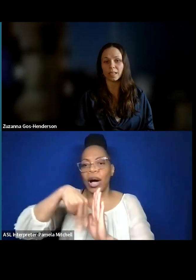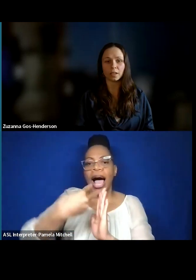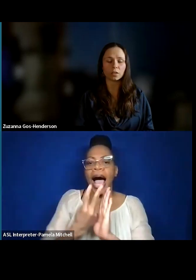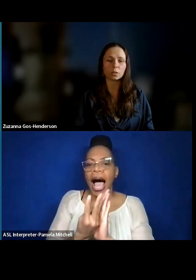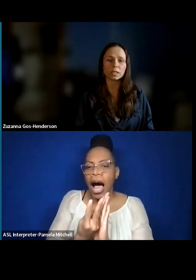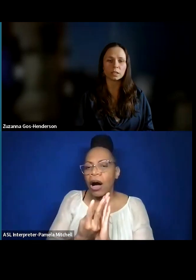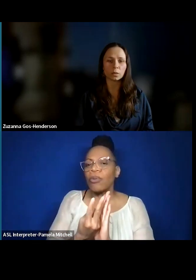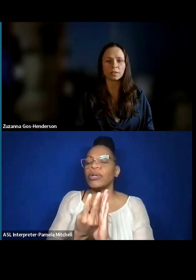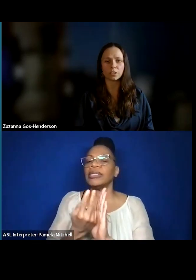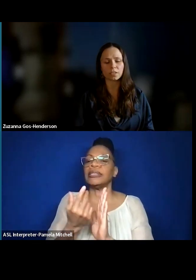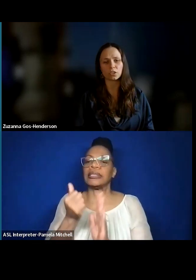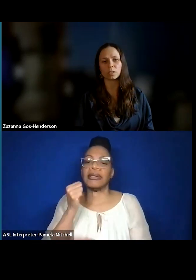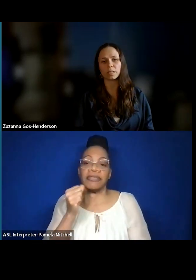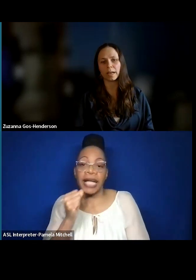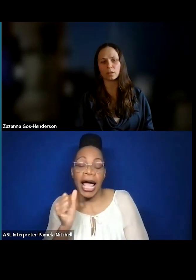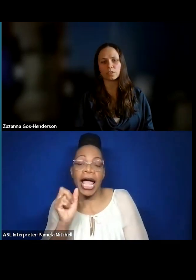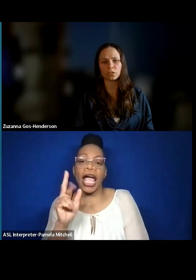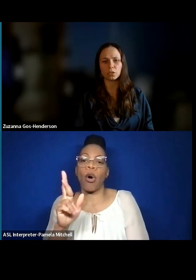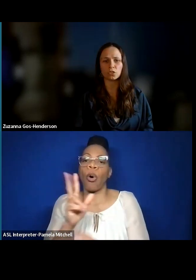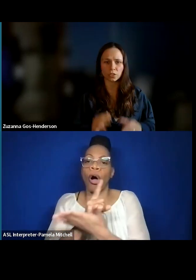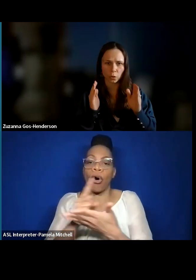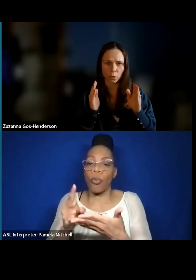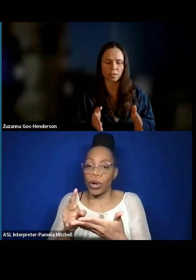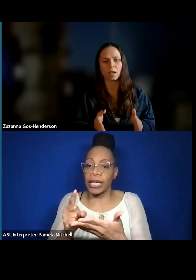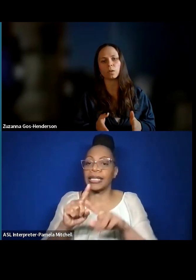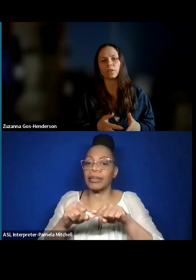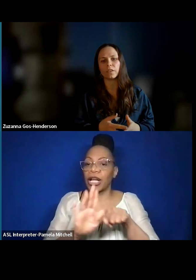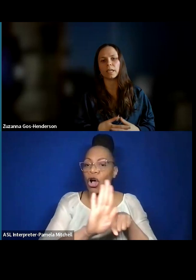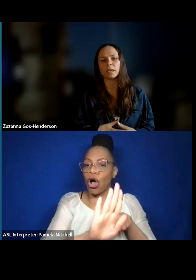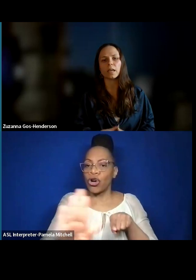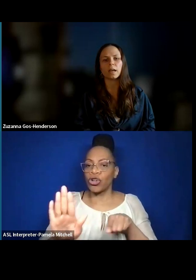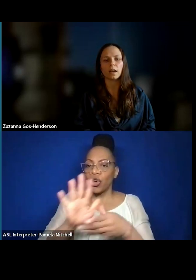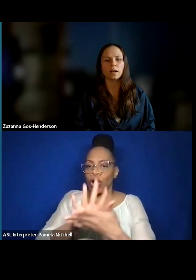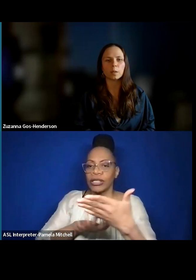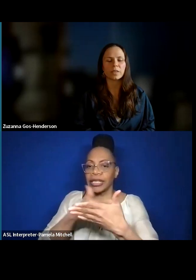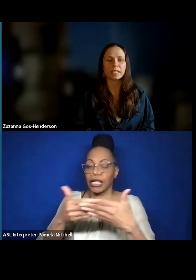al día o a la semana, lo que tu horario permita, para concentrarte solo en esa tarea.